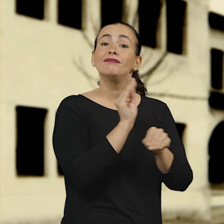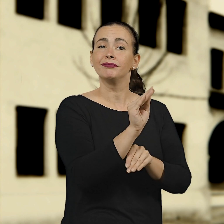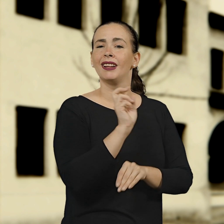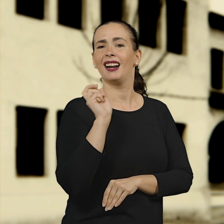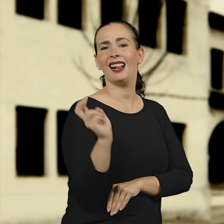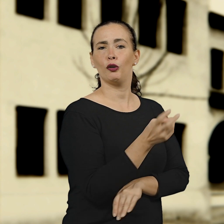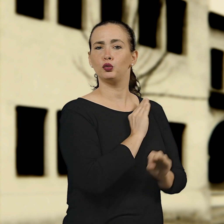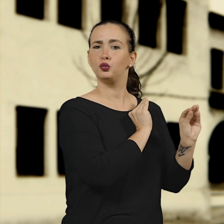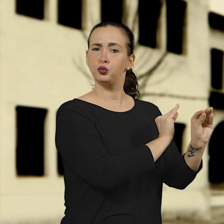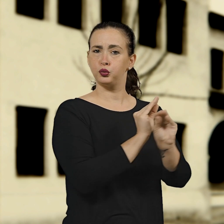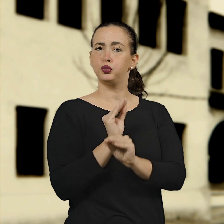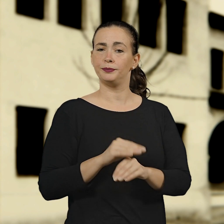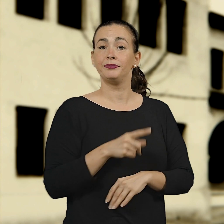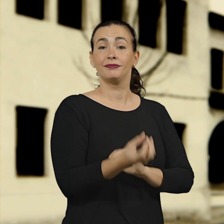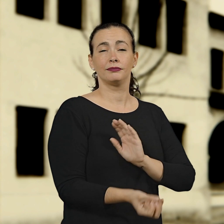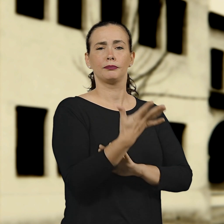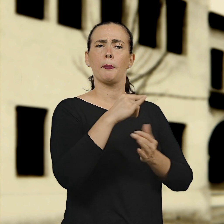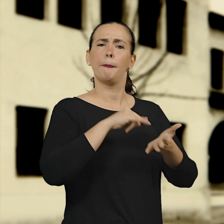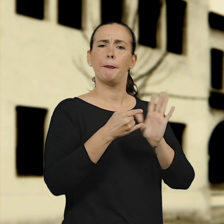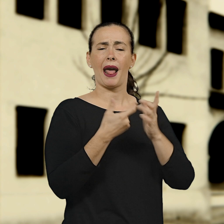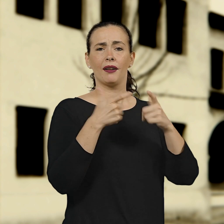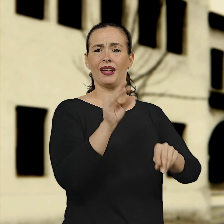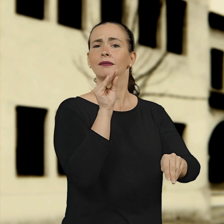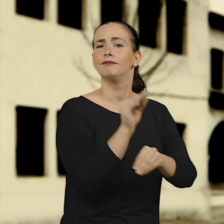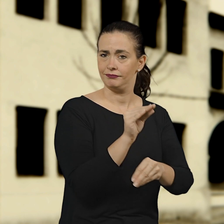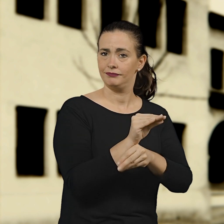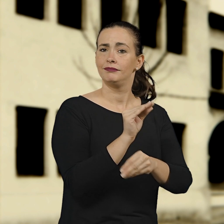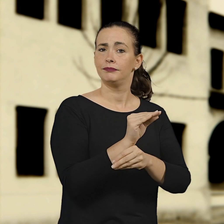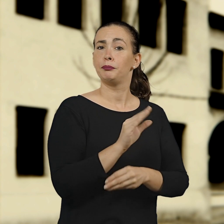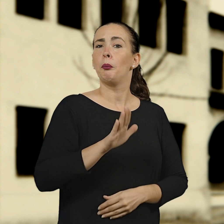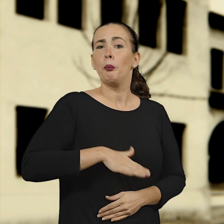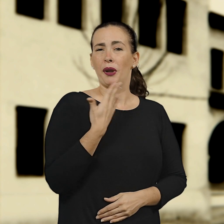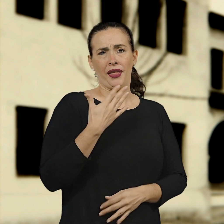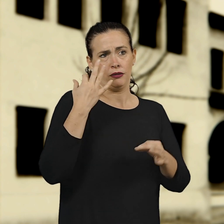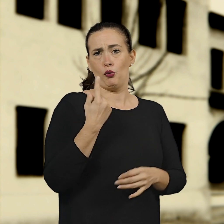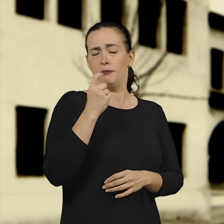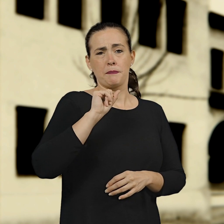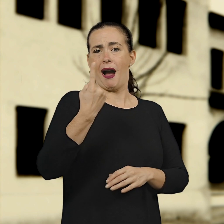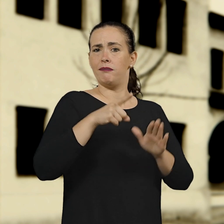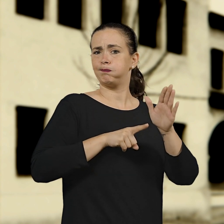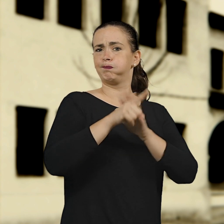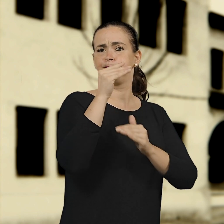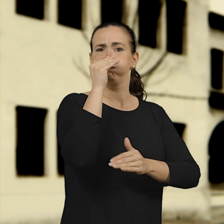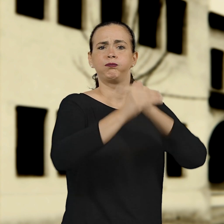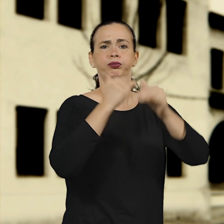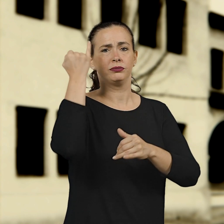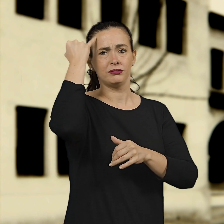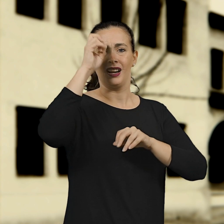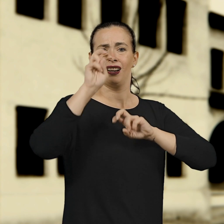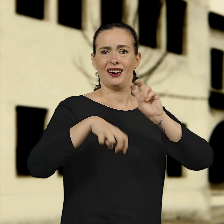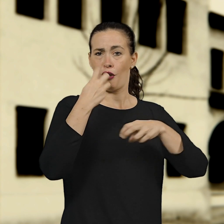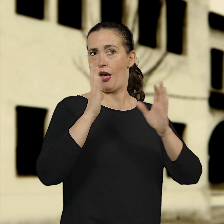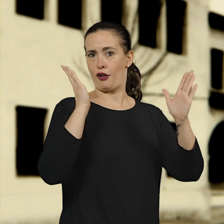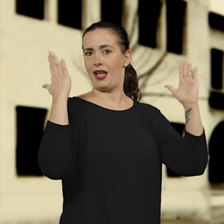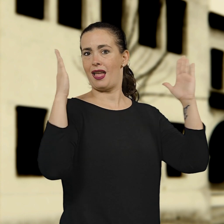que es pot considerar un dels més progressistes i innovadors de l’època.